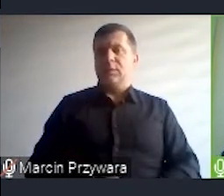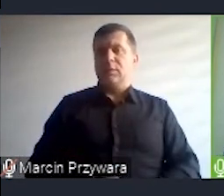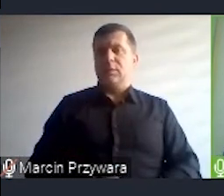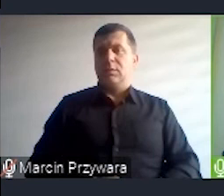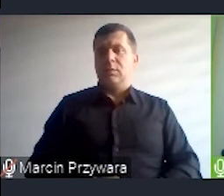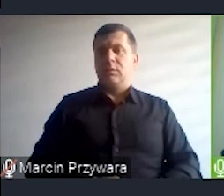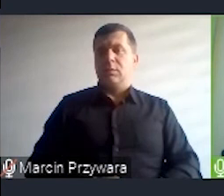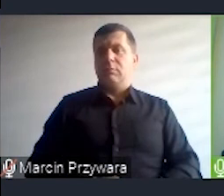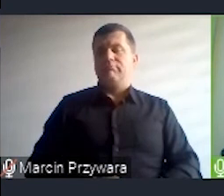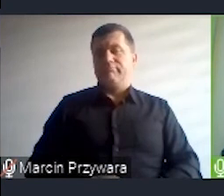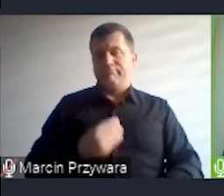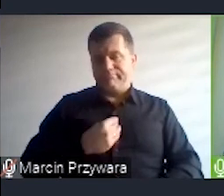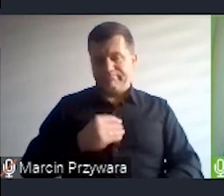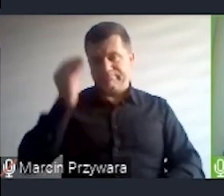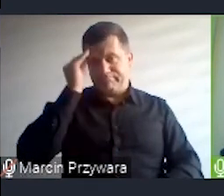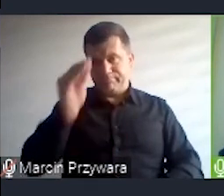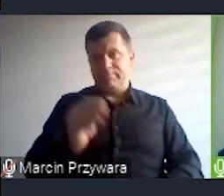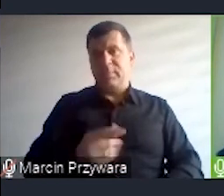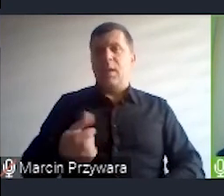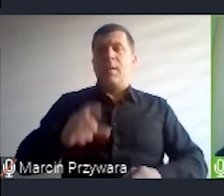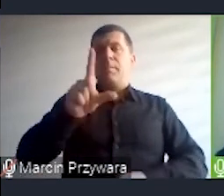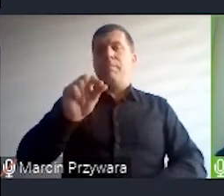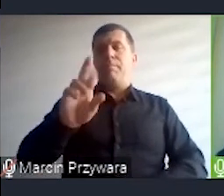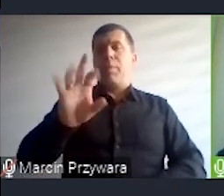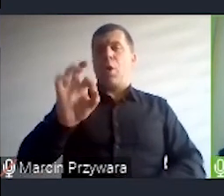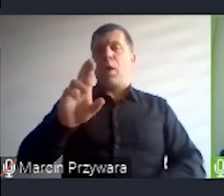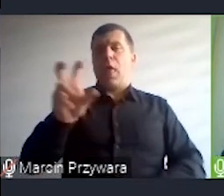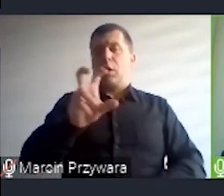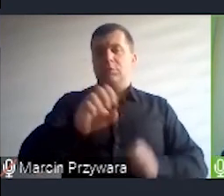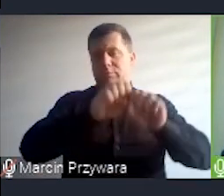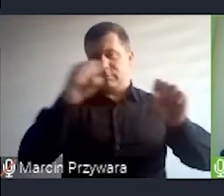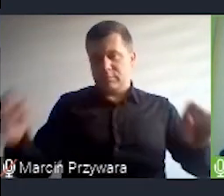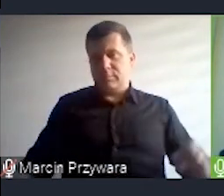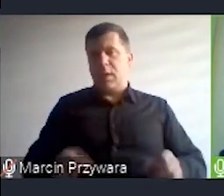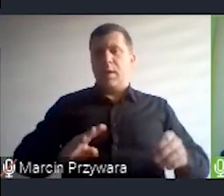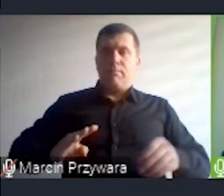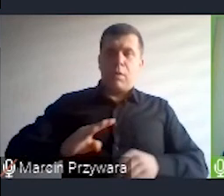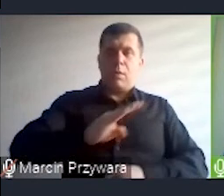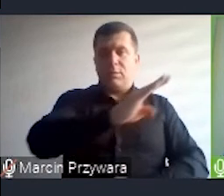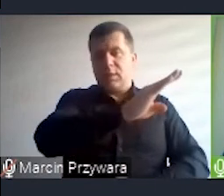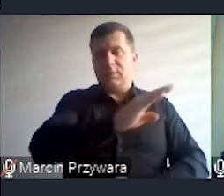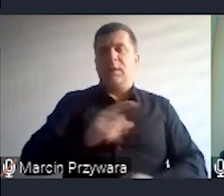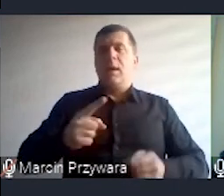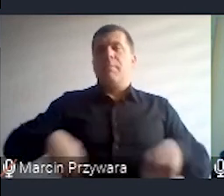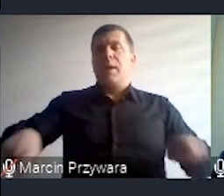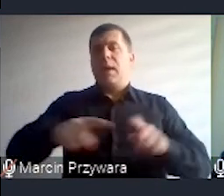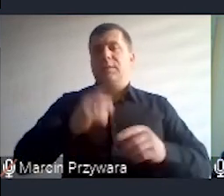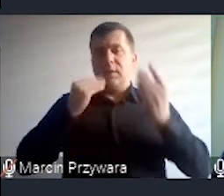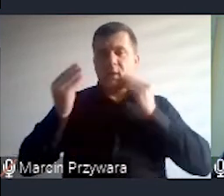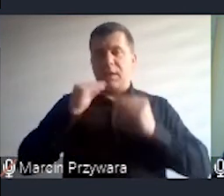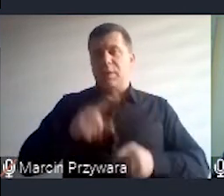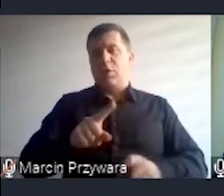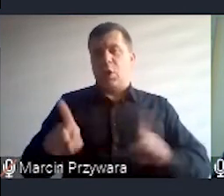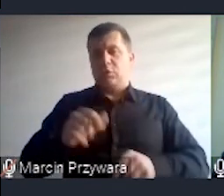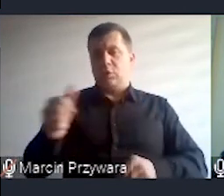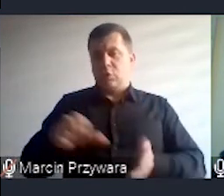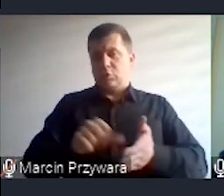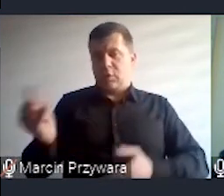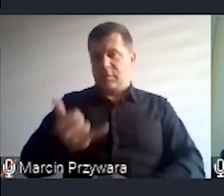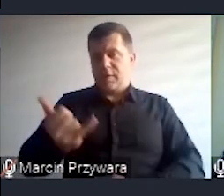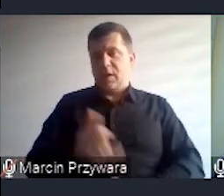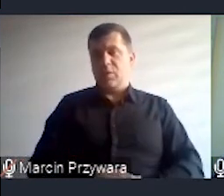Poręcze, podjazdy, place zabaw są pooznaczane jako środki trwałe,